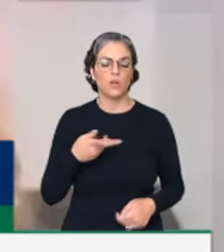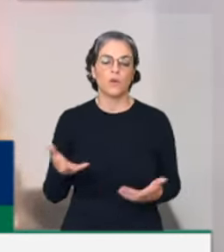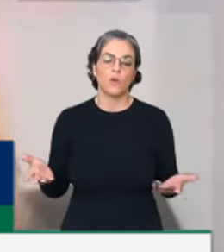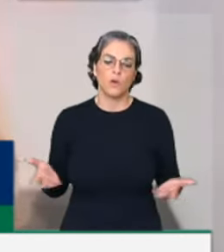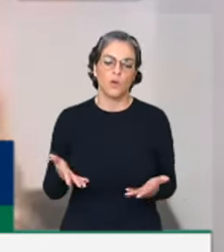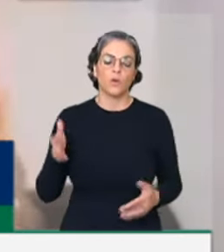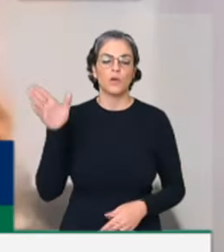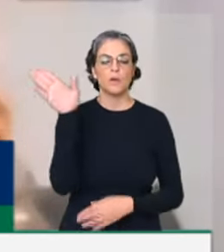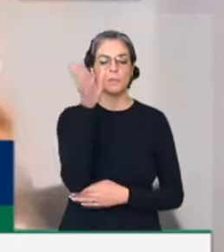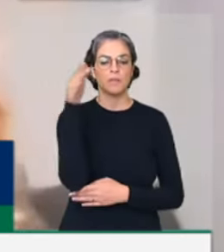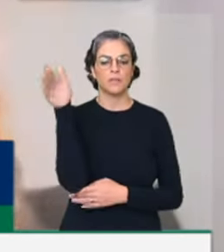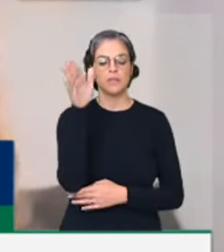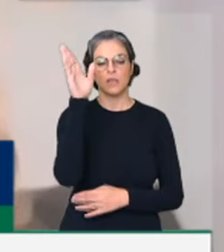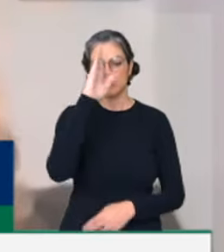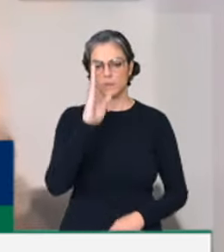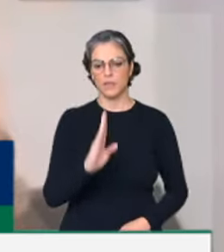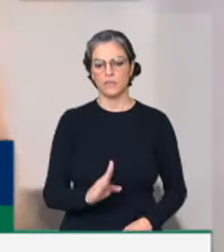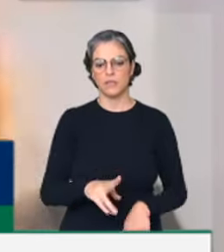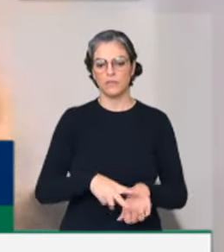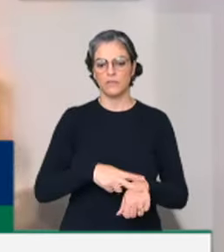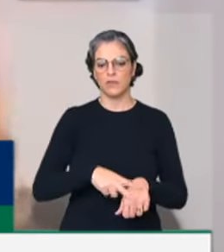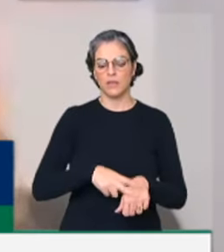VERMELHA... DO SEU PARTIDO, ESTÁ ... A MEIO MASTRO.